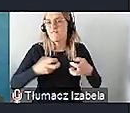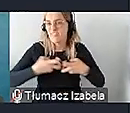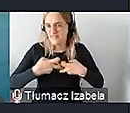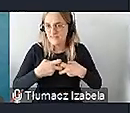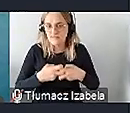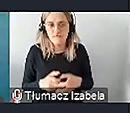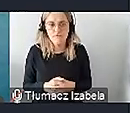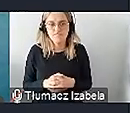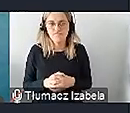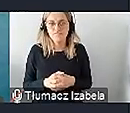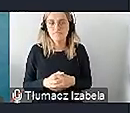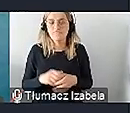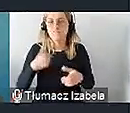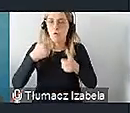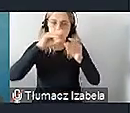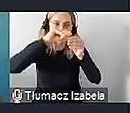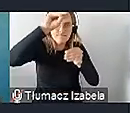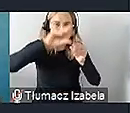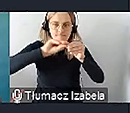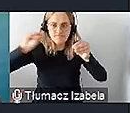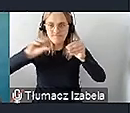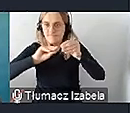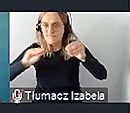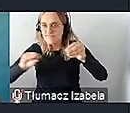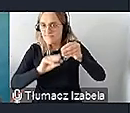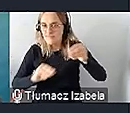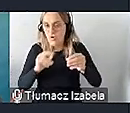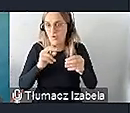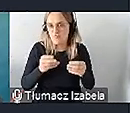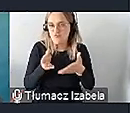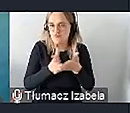Rozłożyłem sobie tę odręcznie narysowaną kurkę na części.